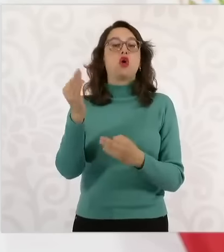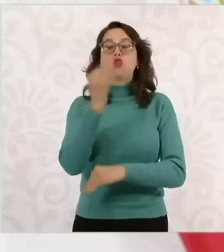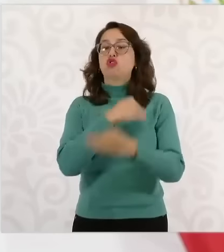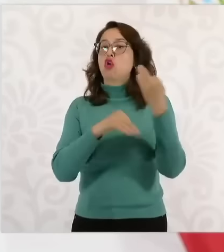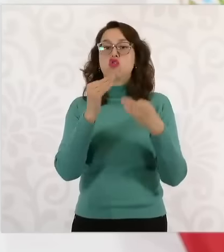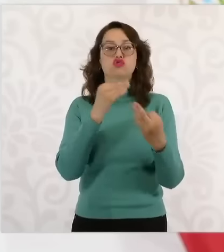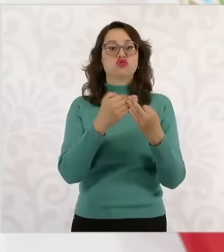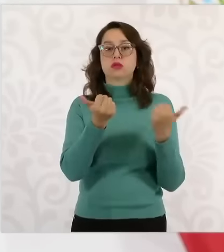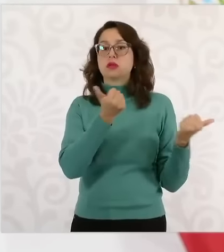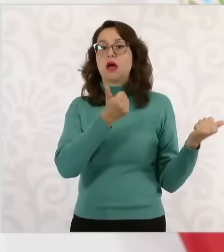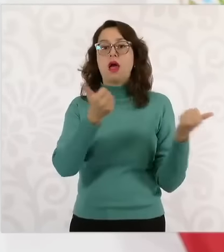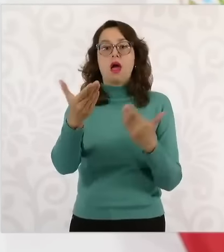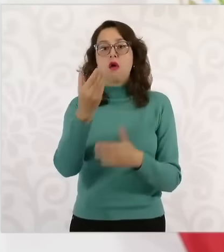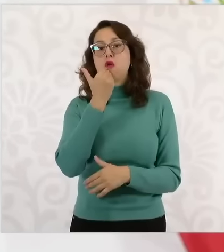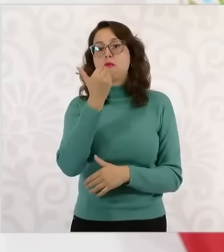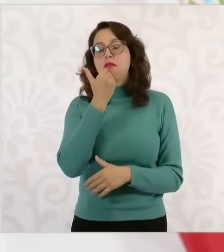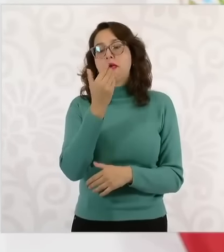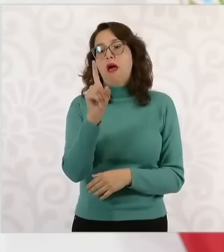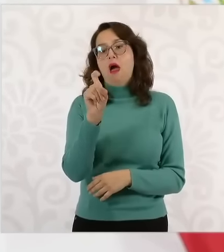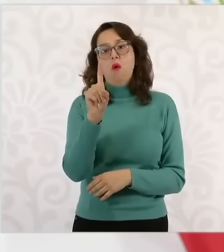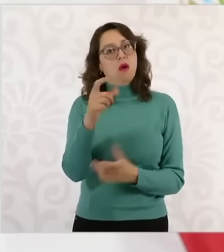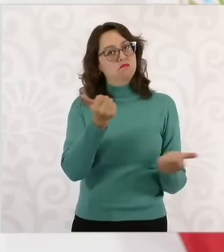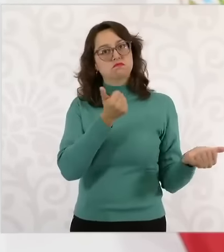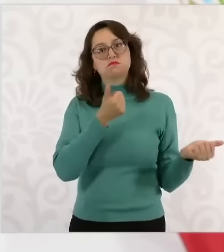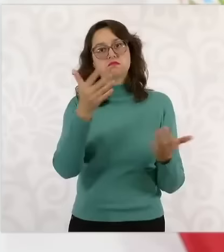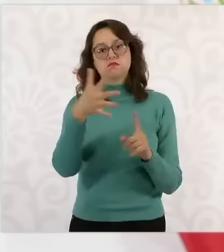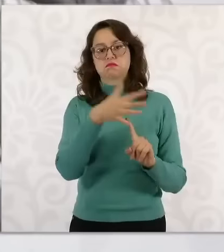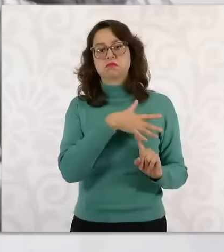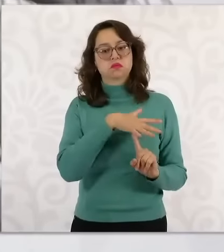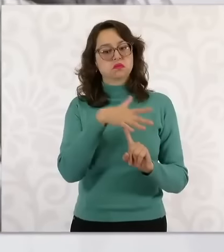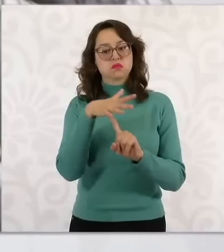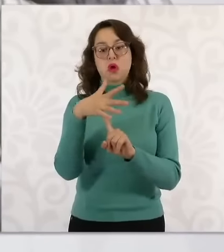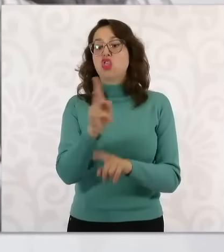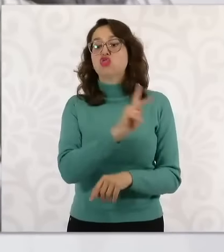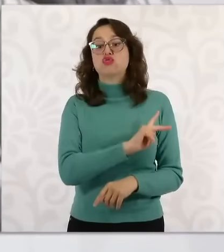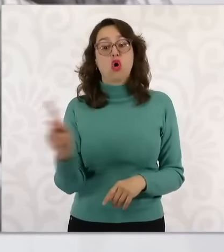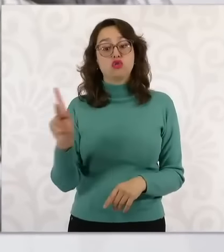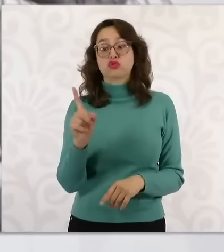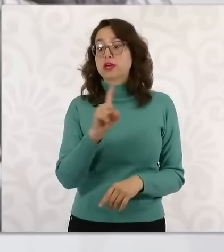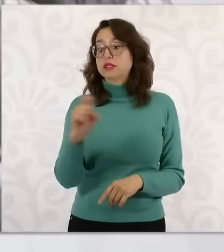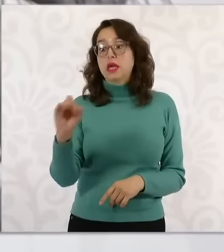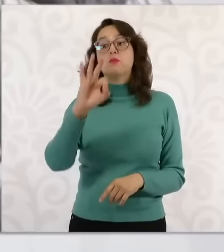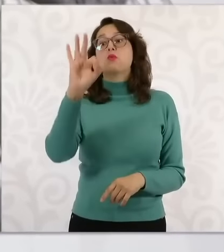con los puentes aéreos que ha hecho eh y que está coordinando la defensa nacional de una manera muy